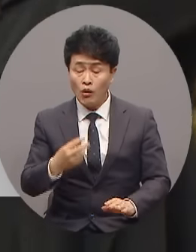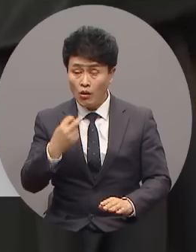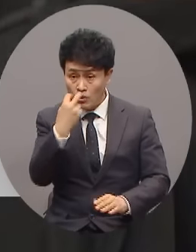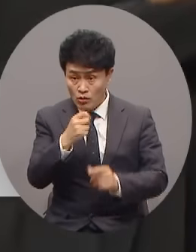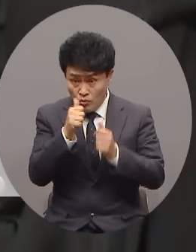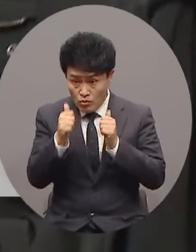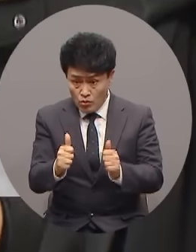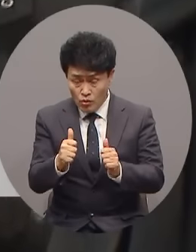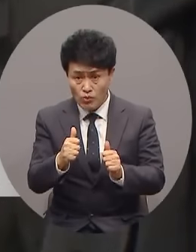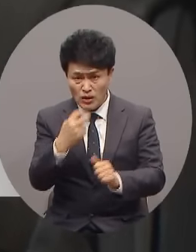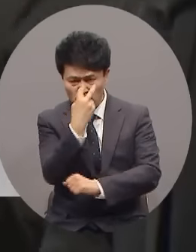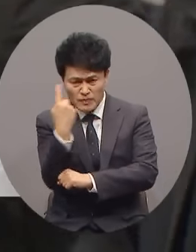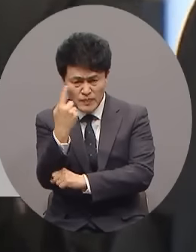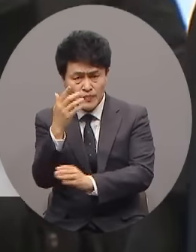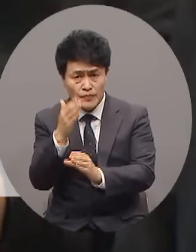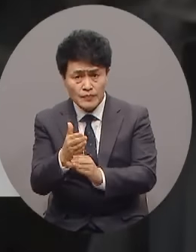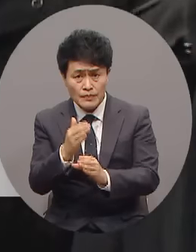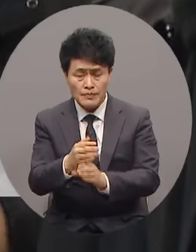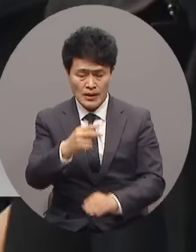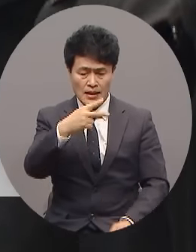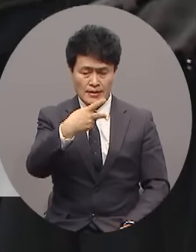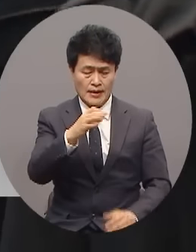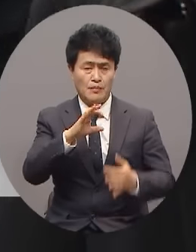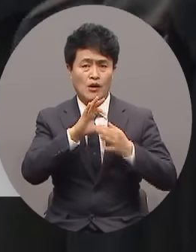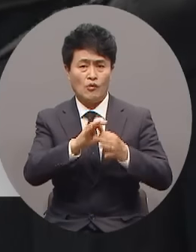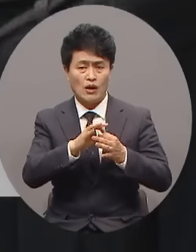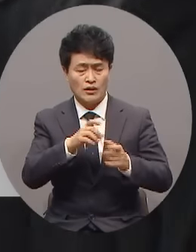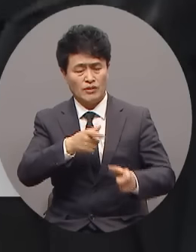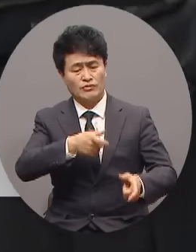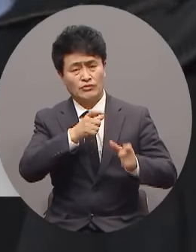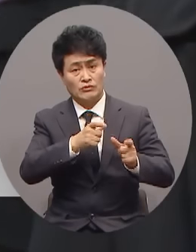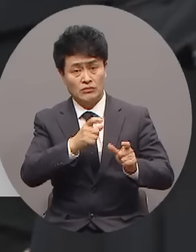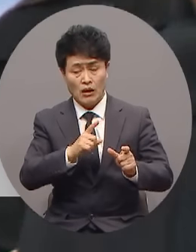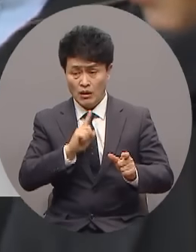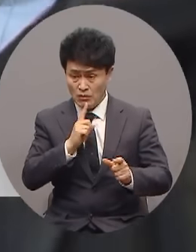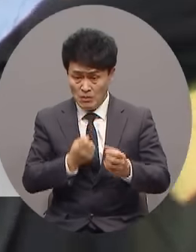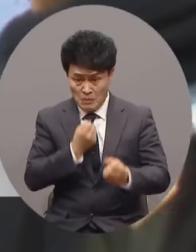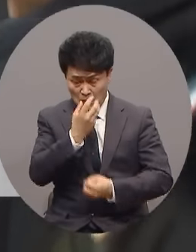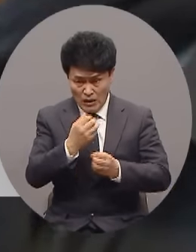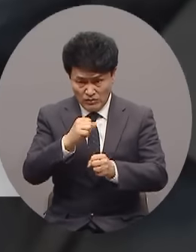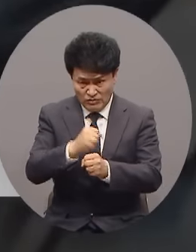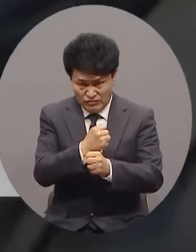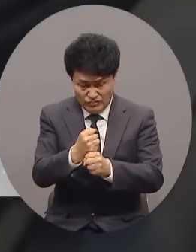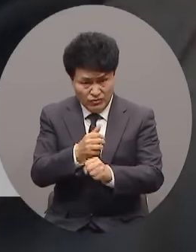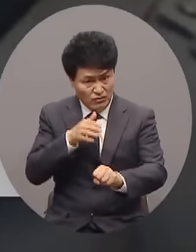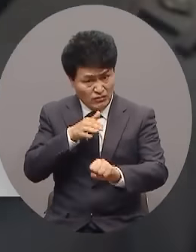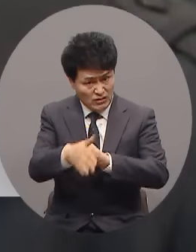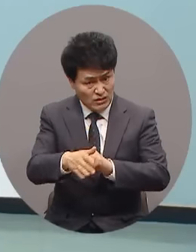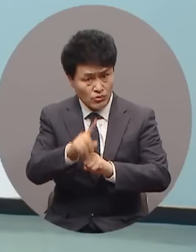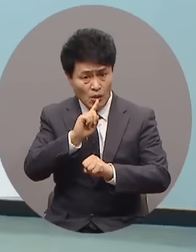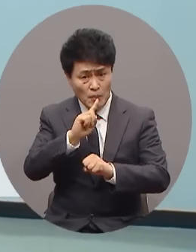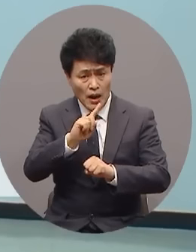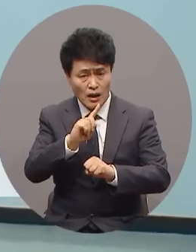말해온 이화영 피고인이 급기야 수원지방검찰청에서 교도관 보호 하에 쌍방울 관계자들과 술을 마시며 진술을조작했다는 주장까지 하기에 이르렀다고